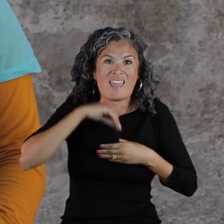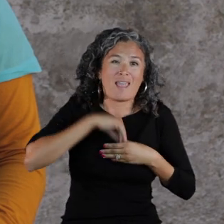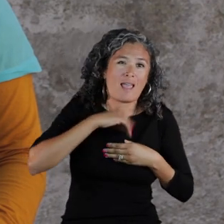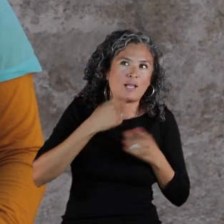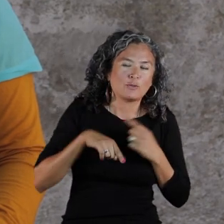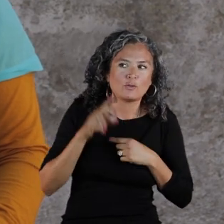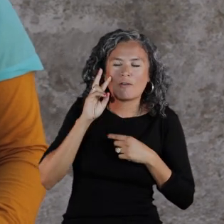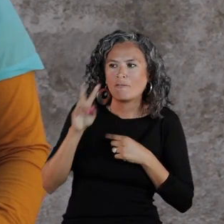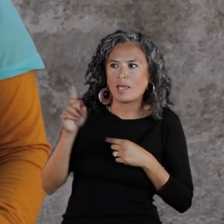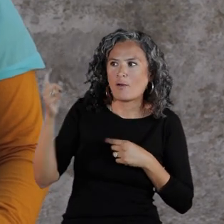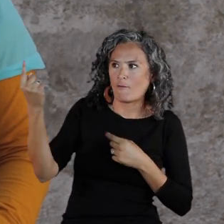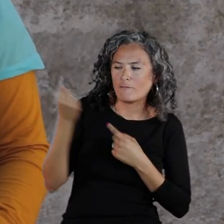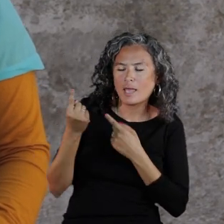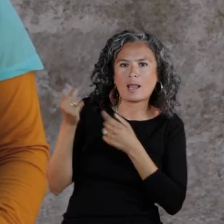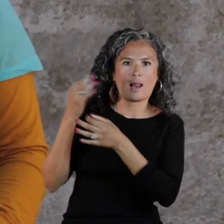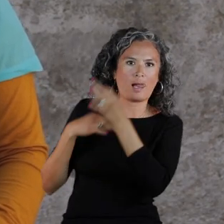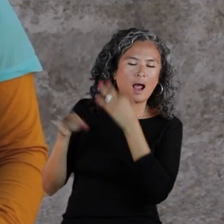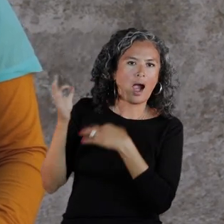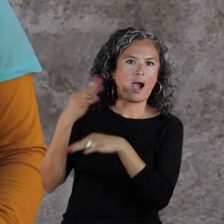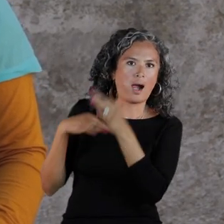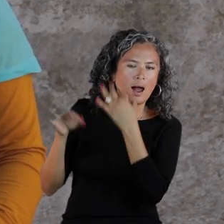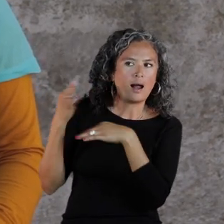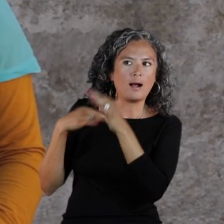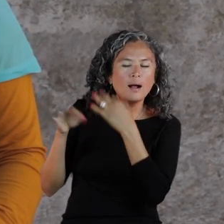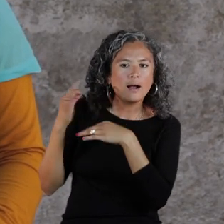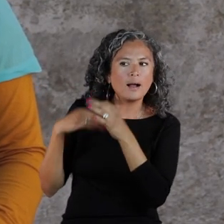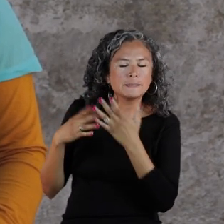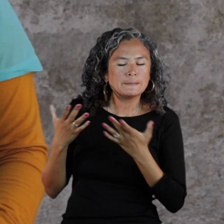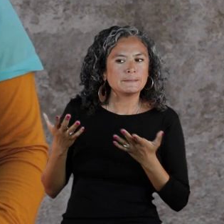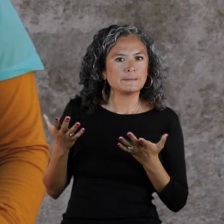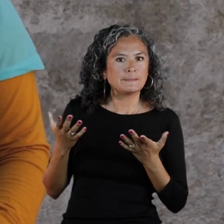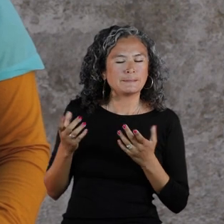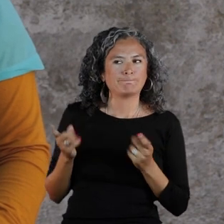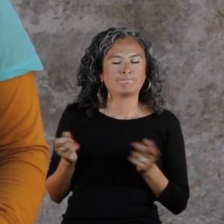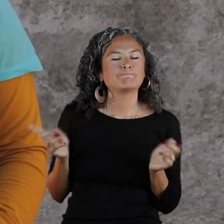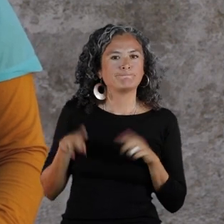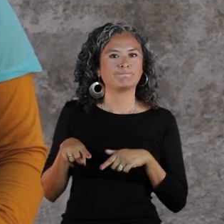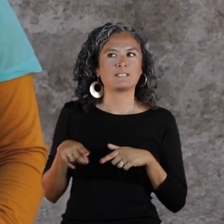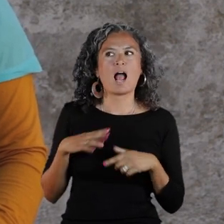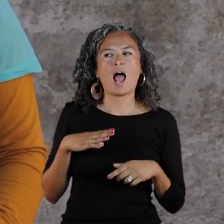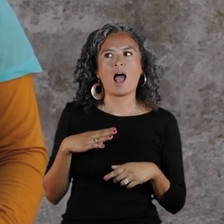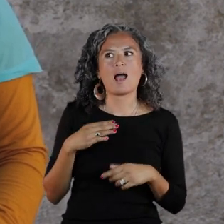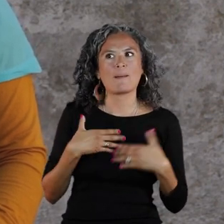Entonces cuando vemos que el otro viene con buena disposición, renace la esperanza.